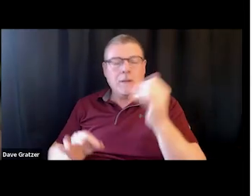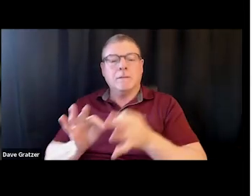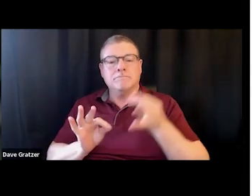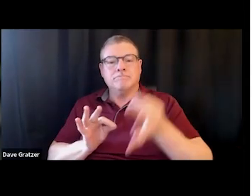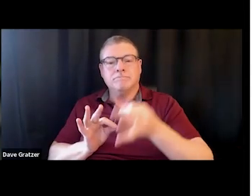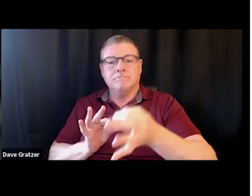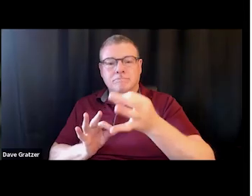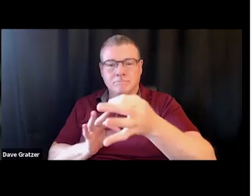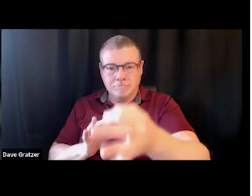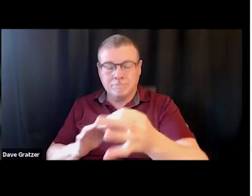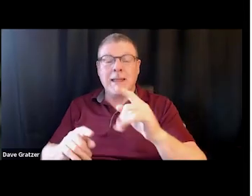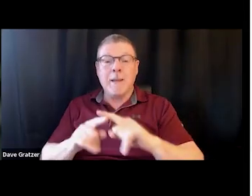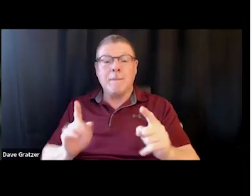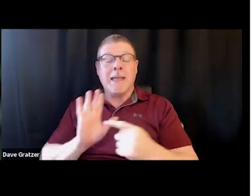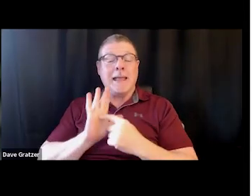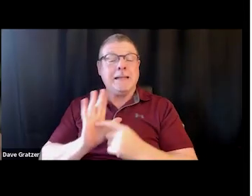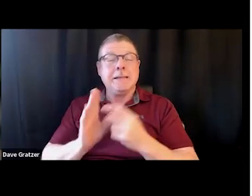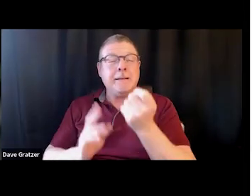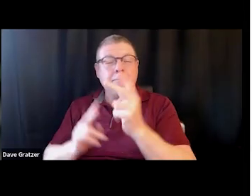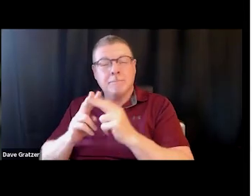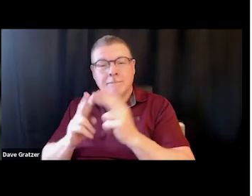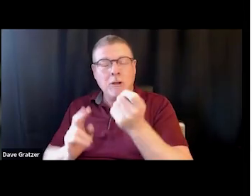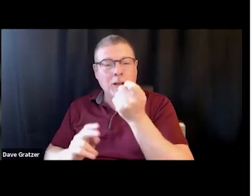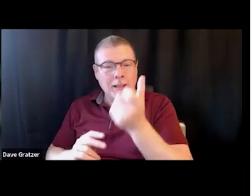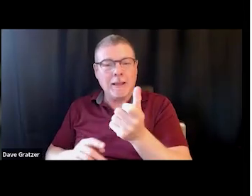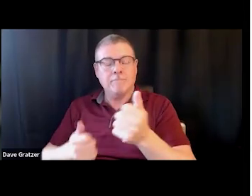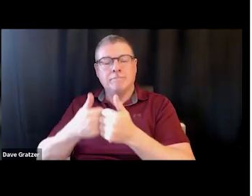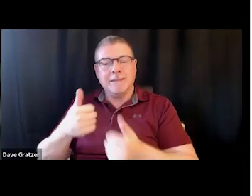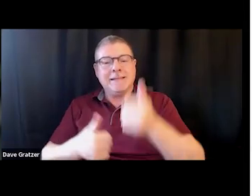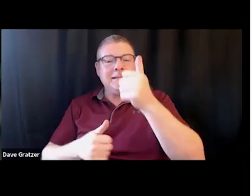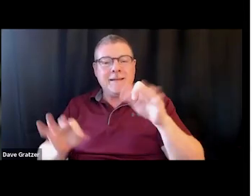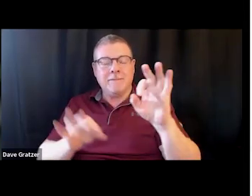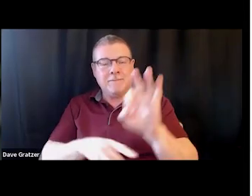Esos signos y síntomas para él eran tan sutiles en cuanto al funcionamiento ejecutivo y las habilidades interpersonales